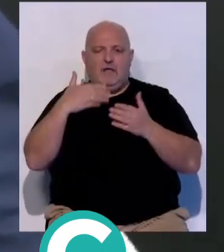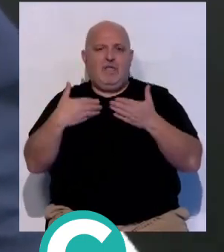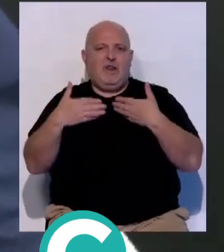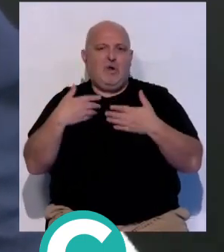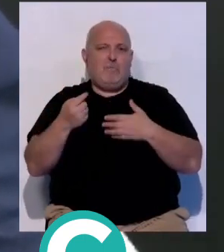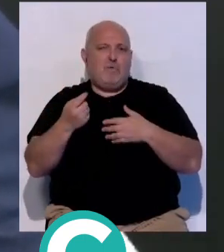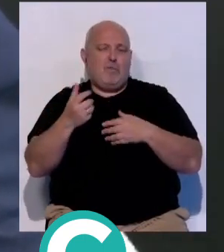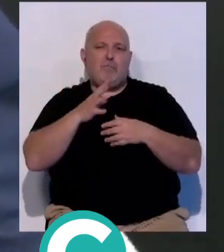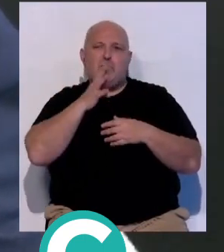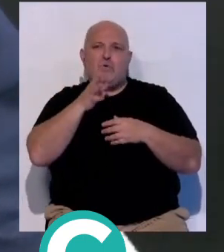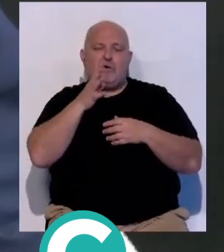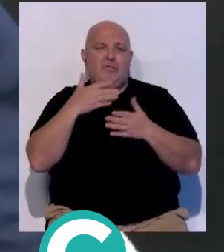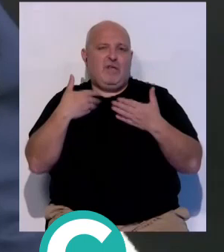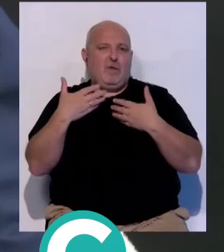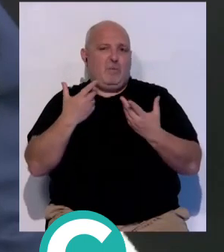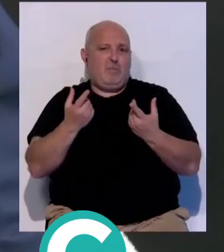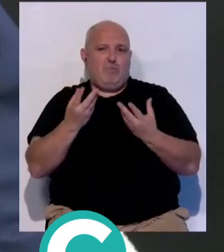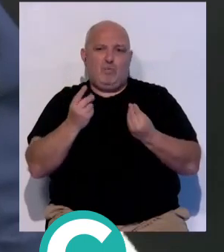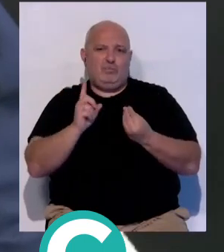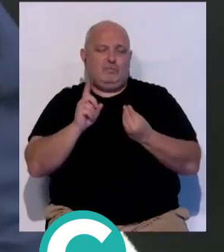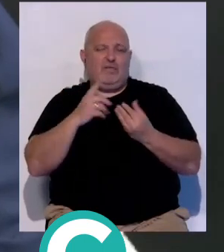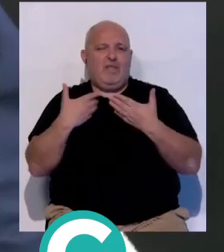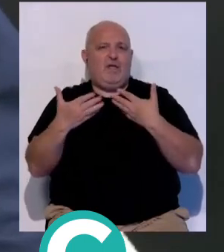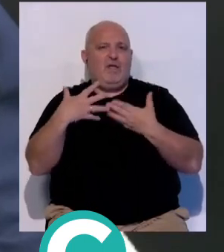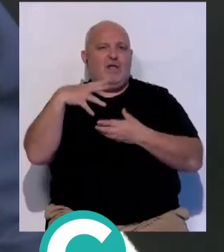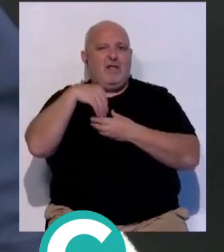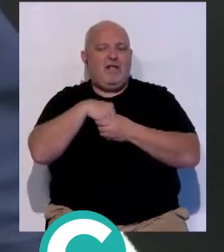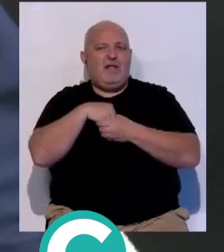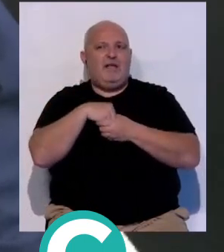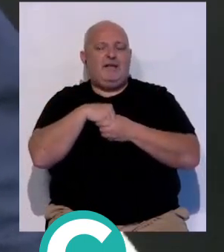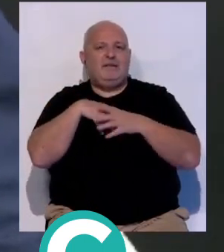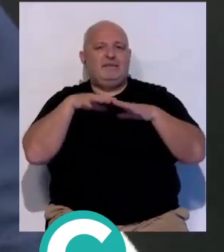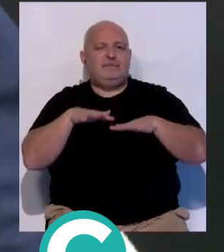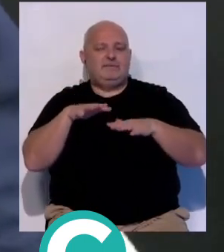tampoco puede dialogar mucho porque el luego lo tienes cuando estás tranquilamente como estamos